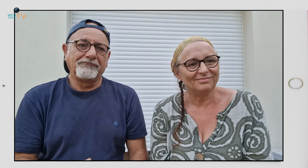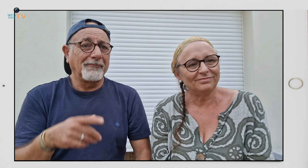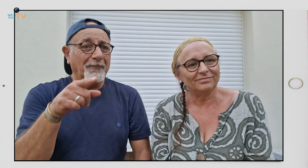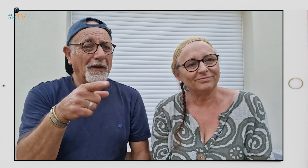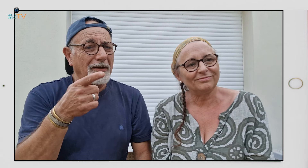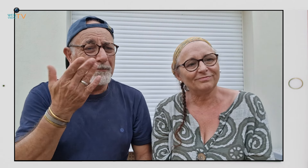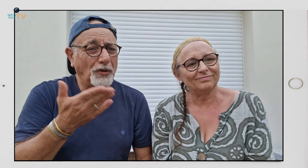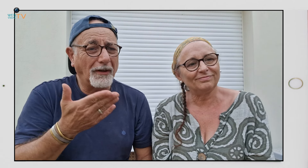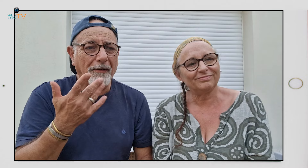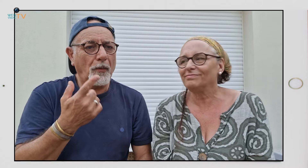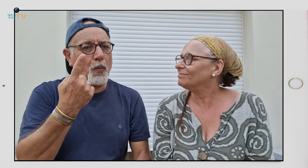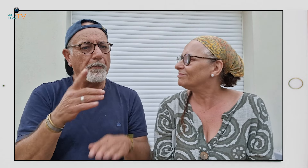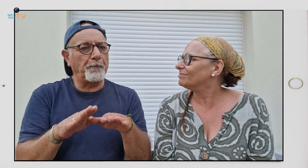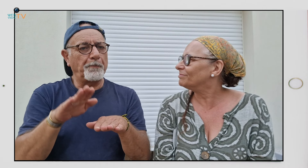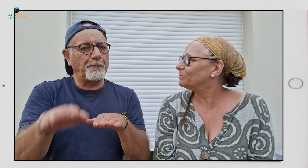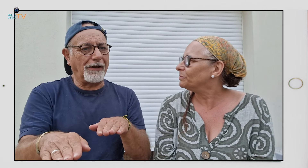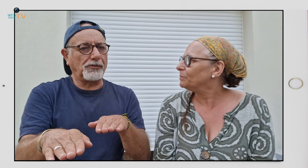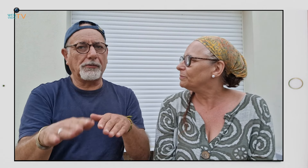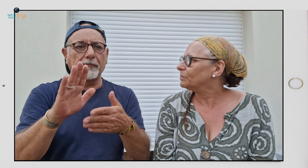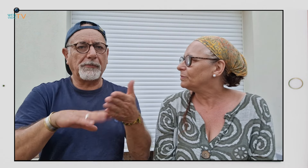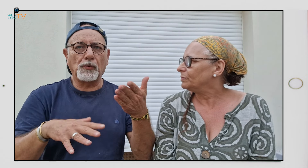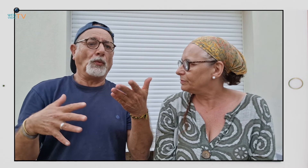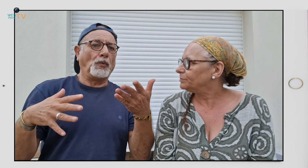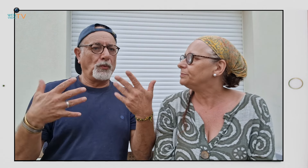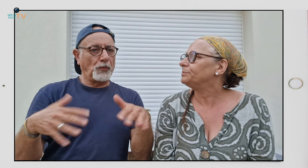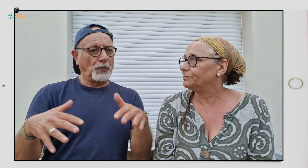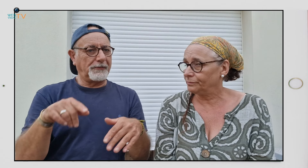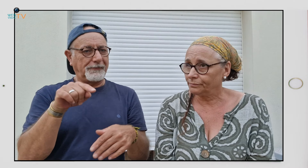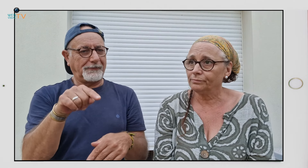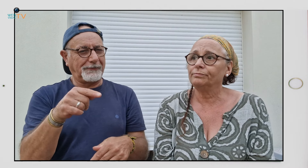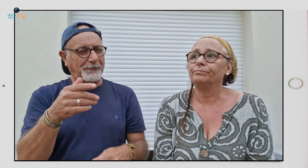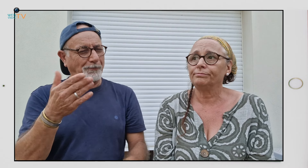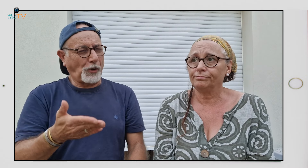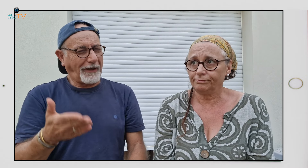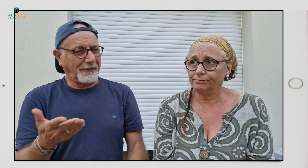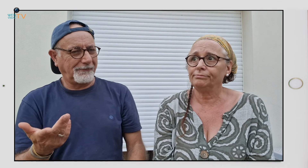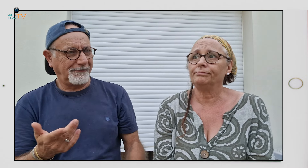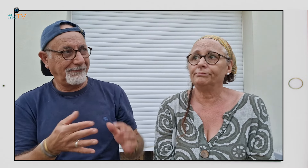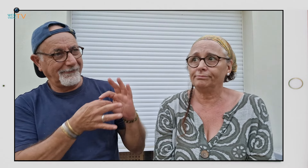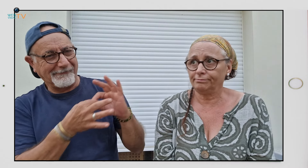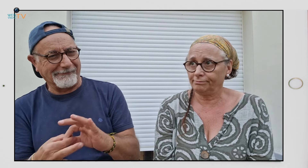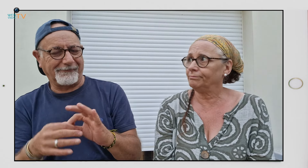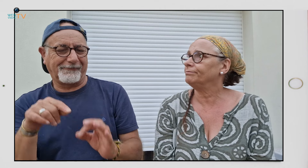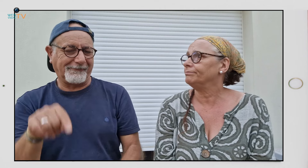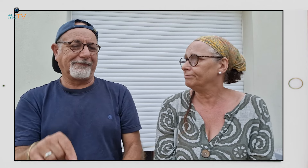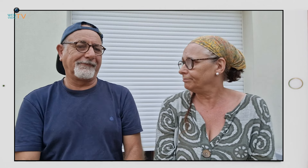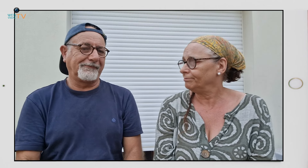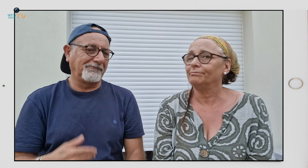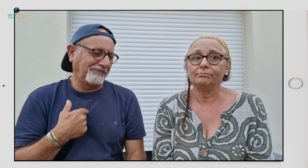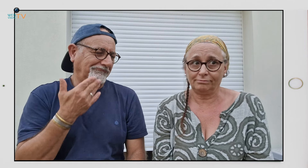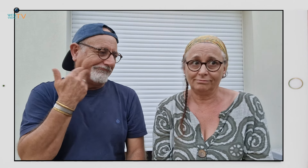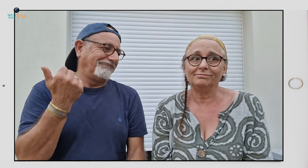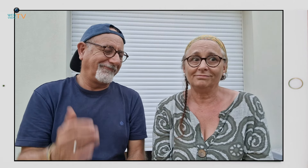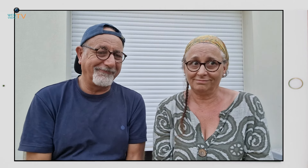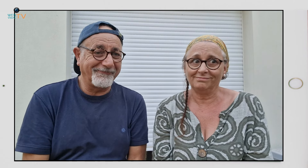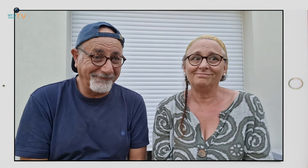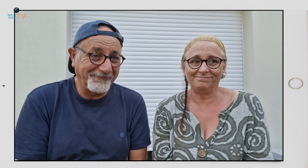Lo importante es que Barcelona ha hecho un paso adelante, estamos muy orgullosos.